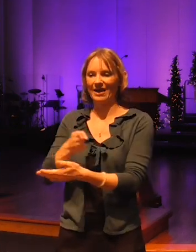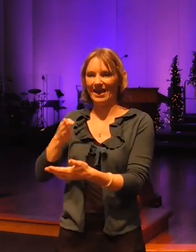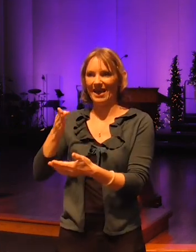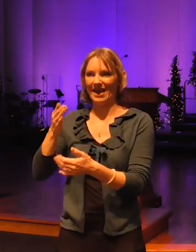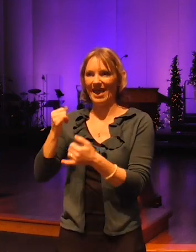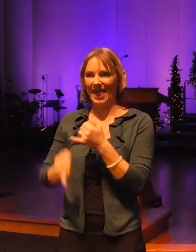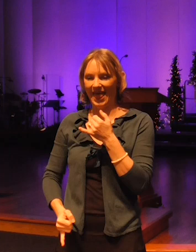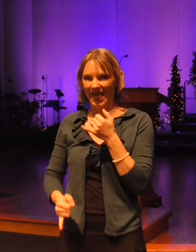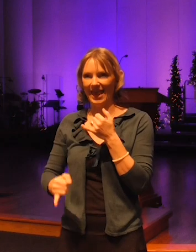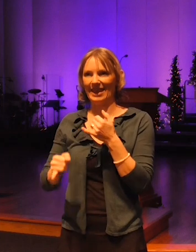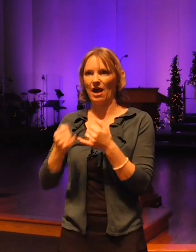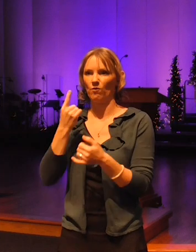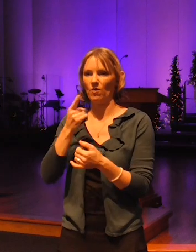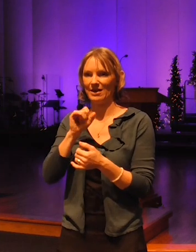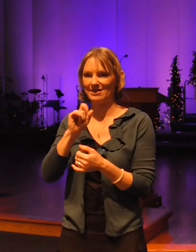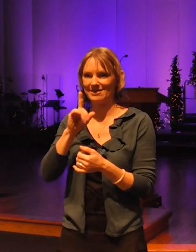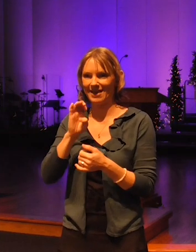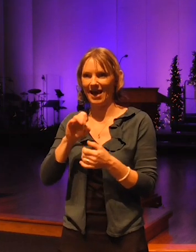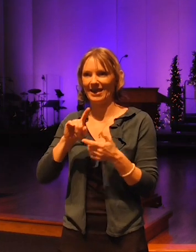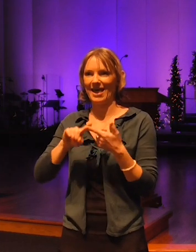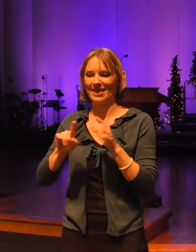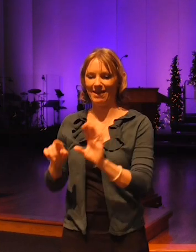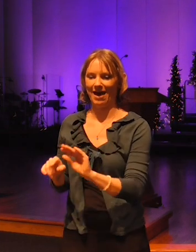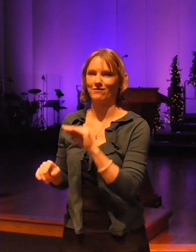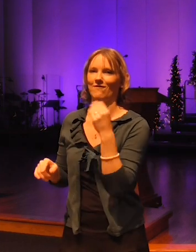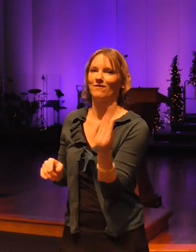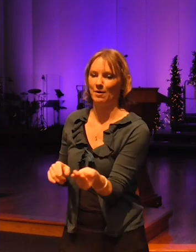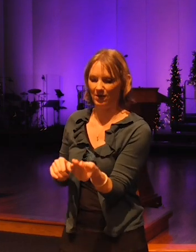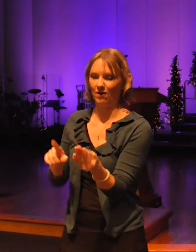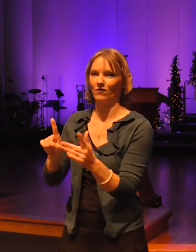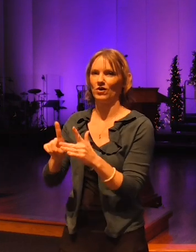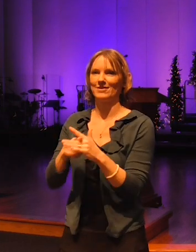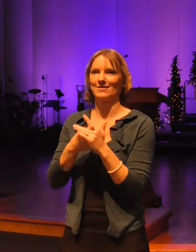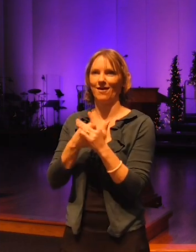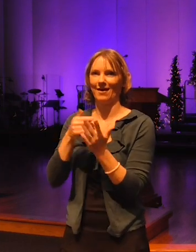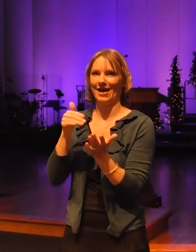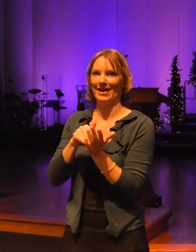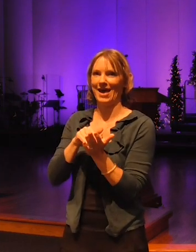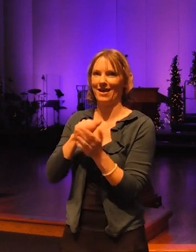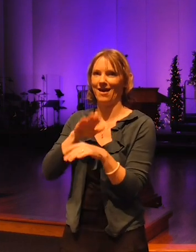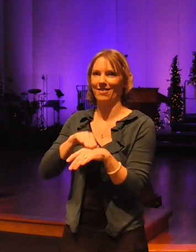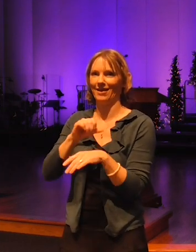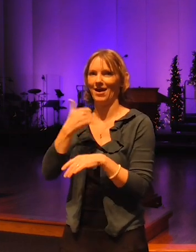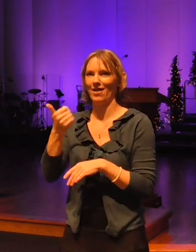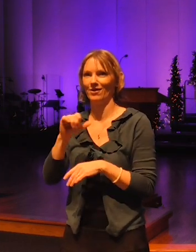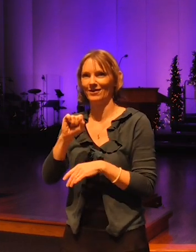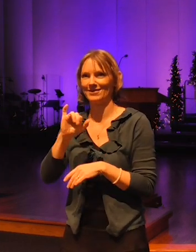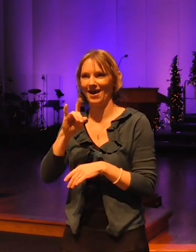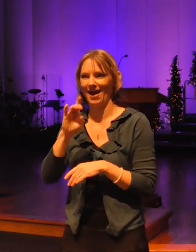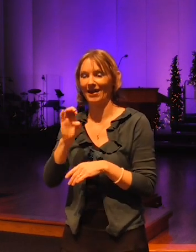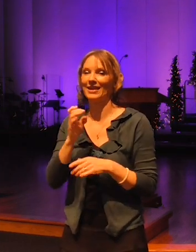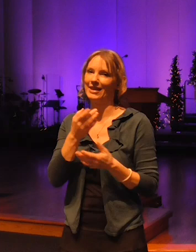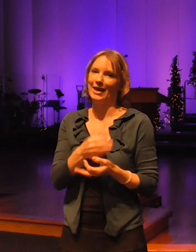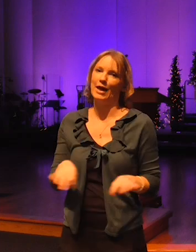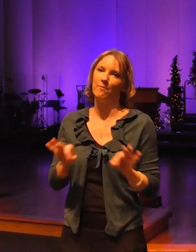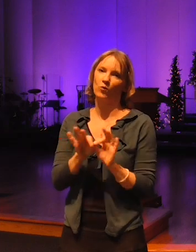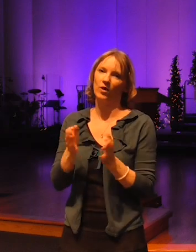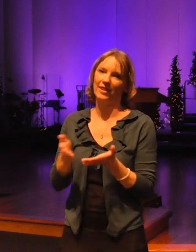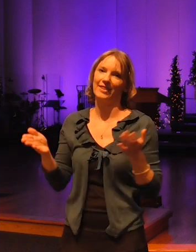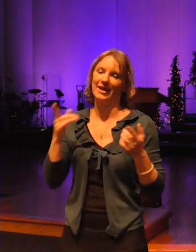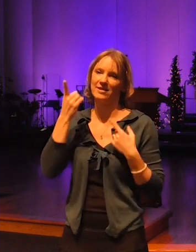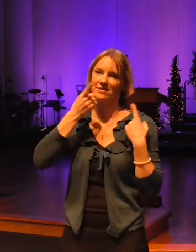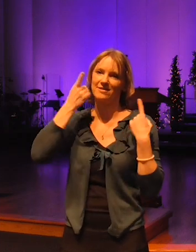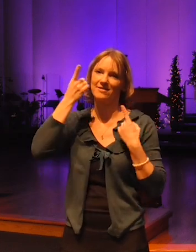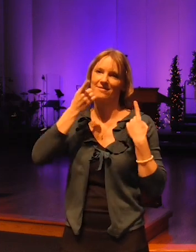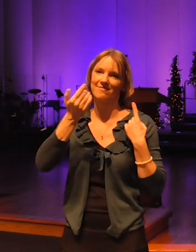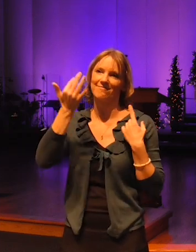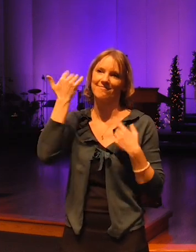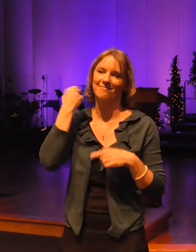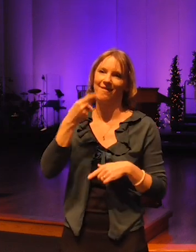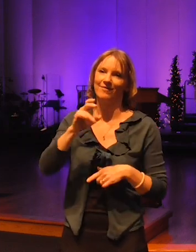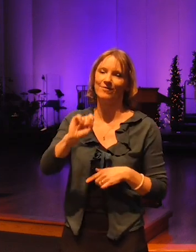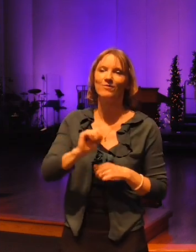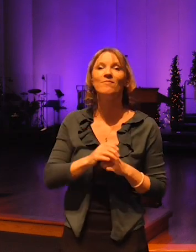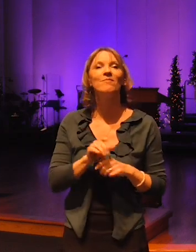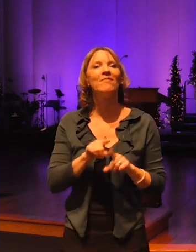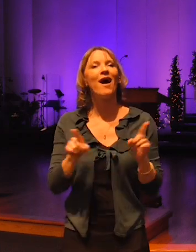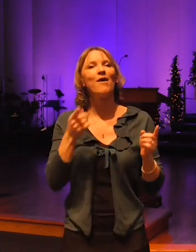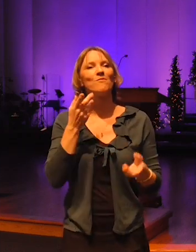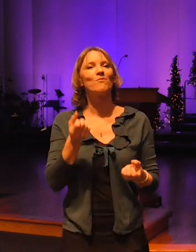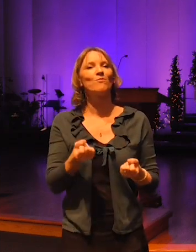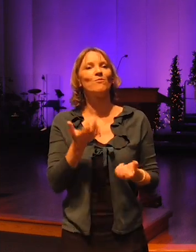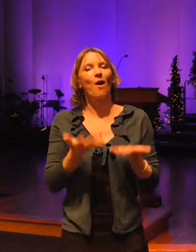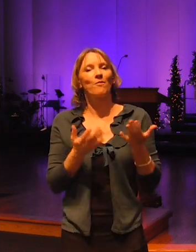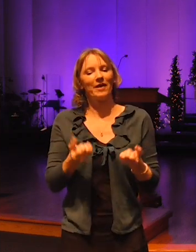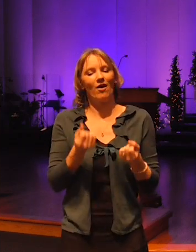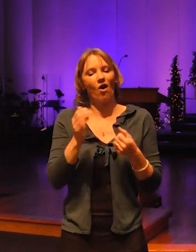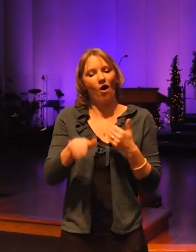el otro así que lo importante cosas, pero probablemente todos tuvimos una experiencia en la que disfrutamos el medio